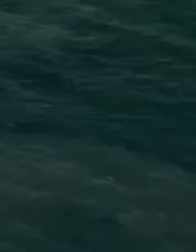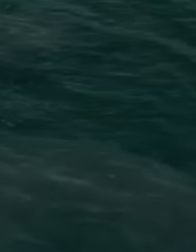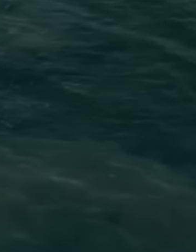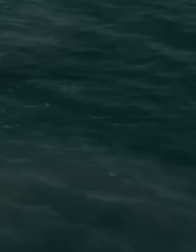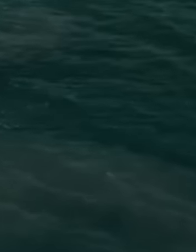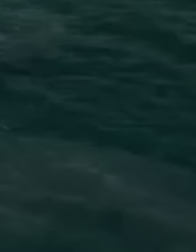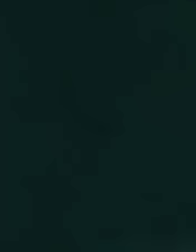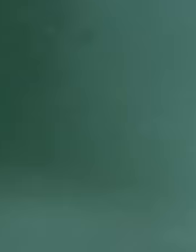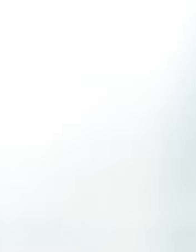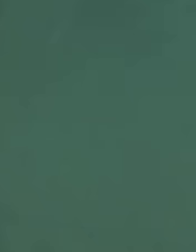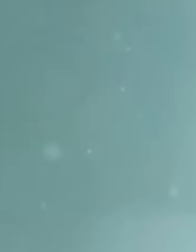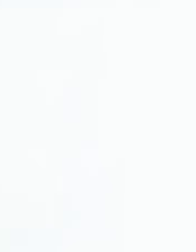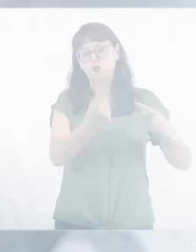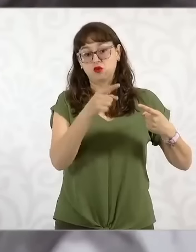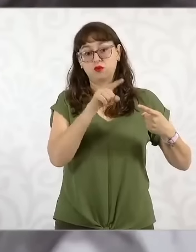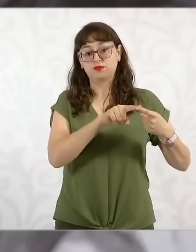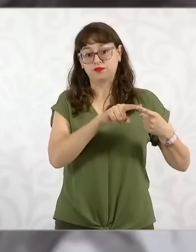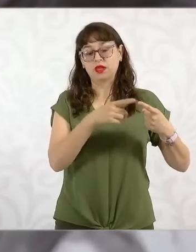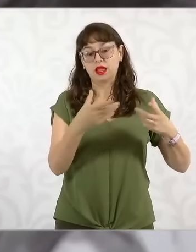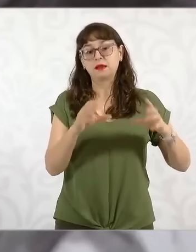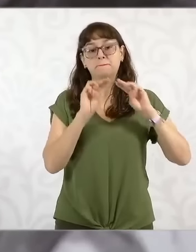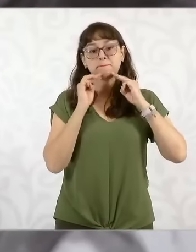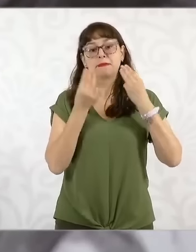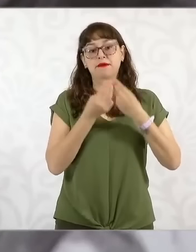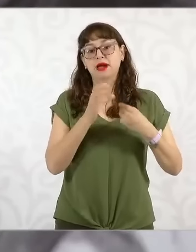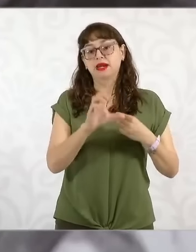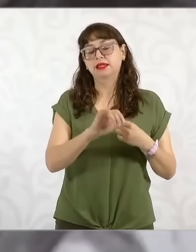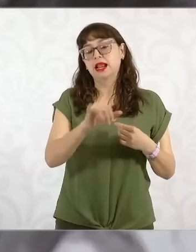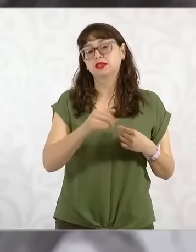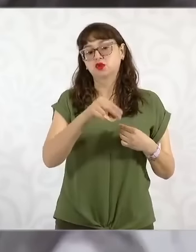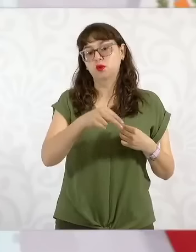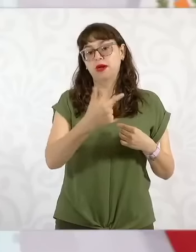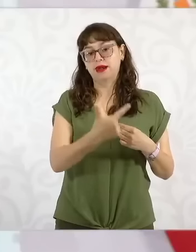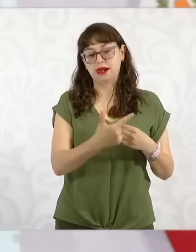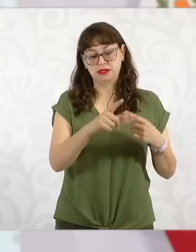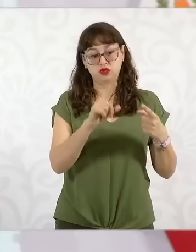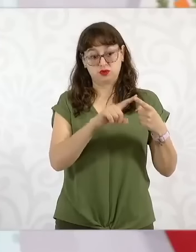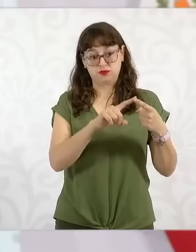Harfush dejó en claro que hoy [música] no hay espacio para la improvisación. Cada operativo